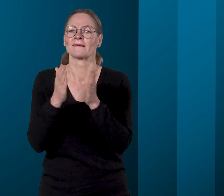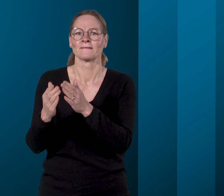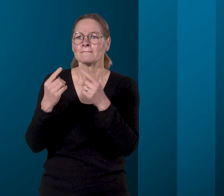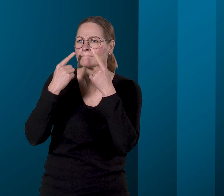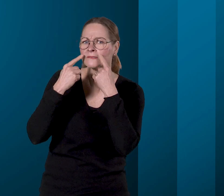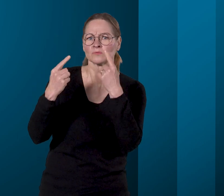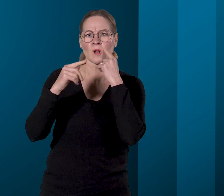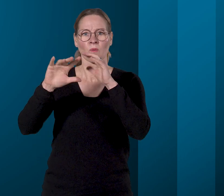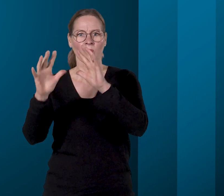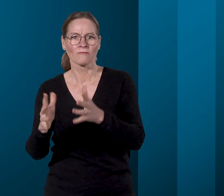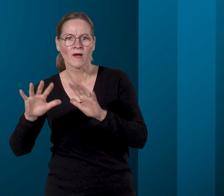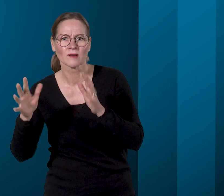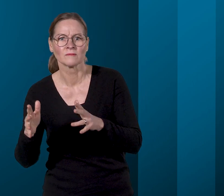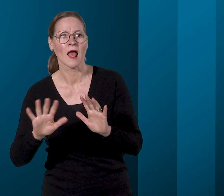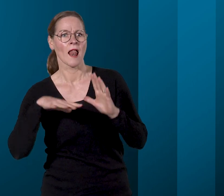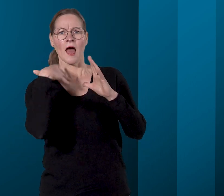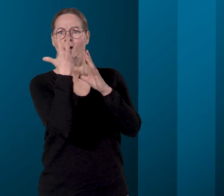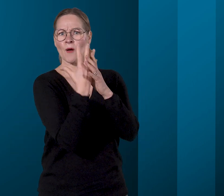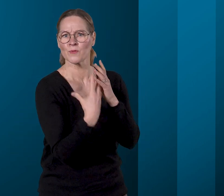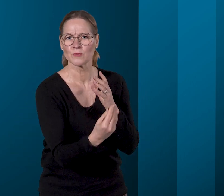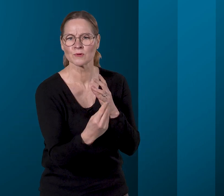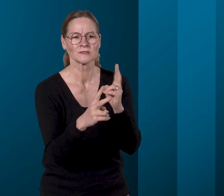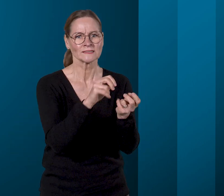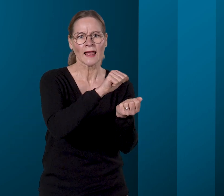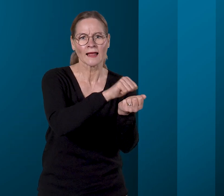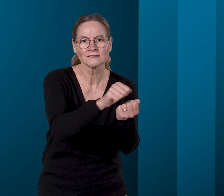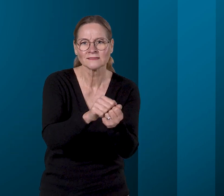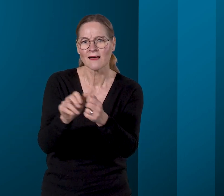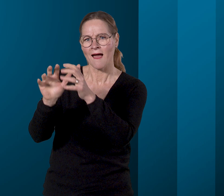visuaalista kuvailua, eläytymistä sekä esineiden -